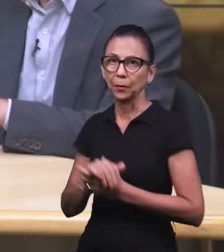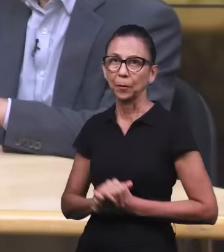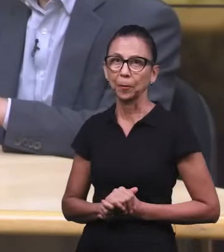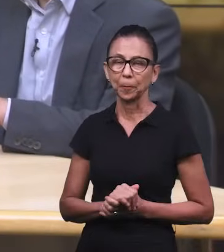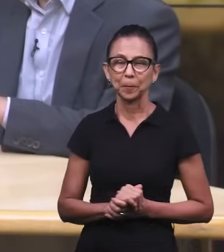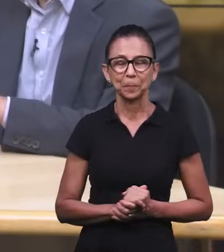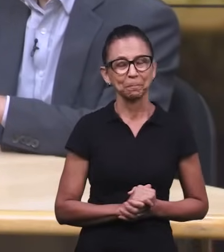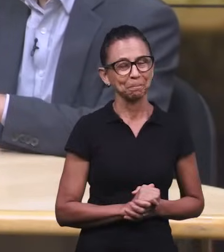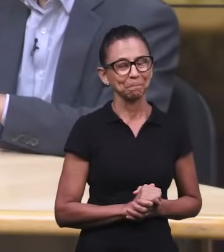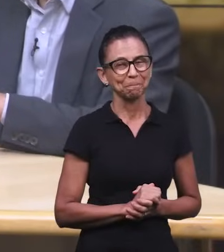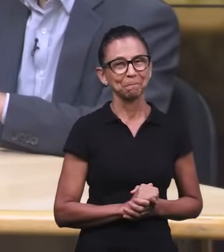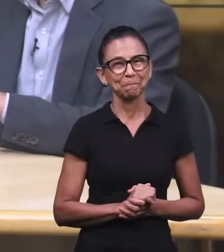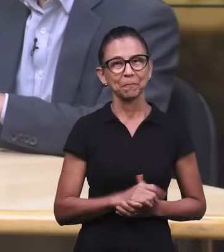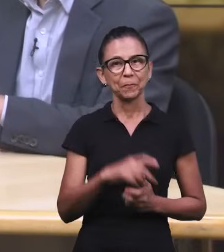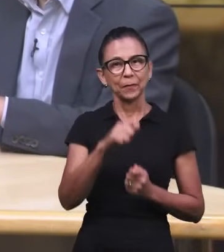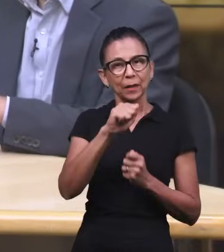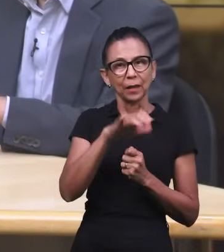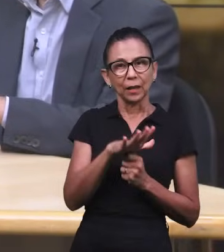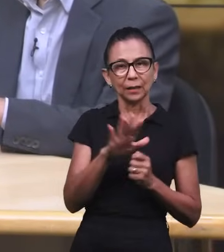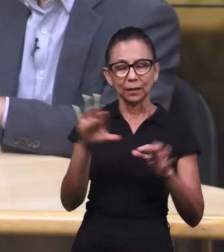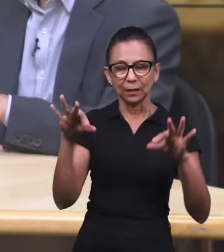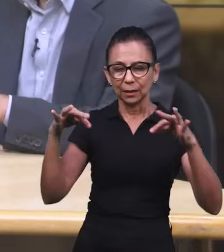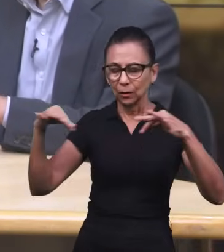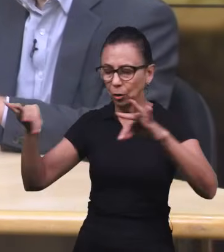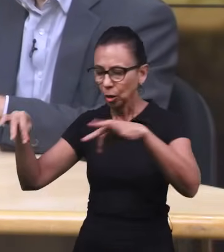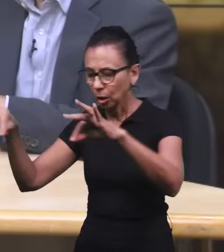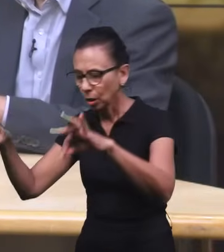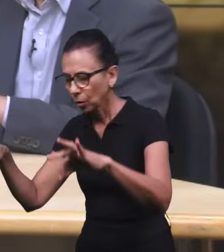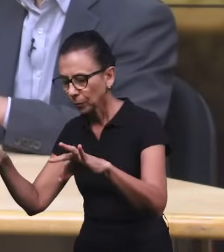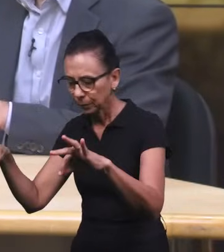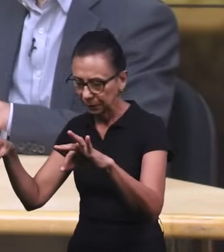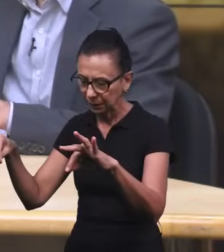um pouquinho mais né ó essa roupa senhor não serve mais não mas tem que uma roupinha nova tem coisa